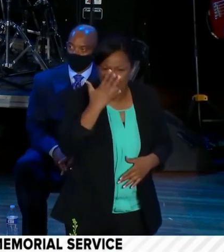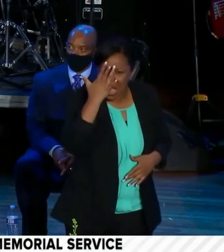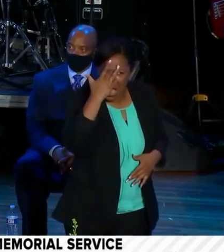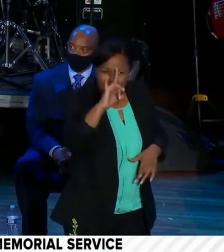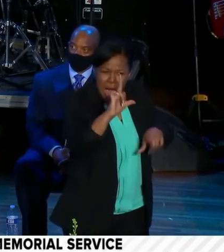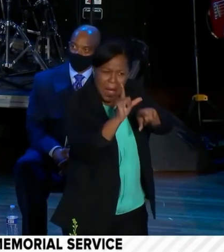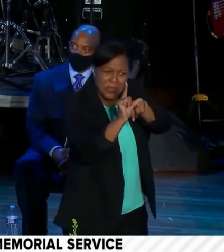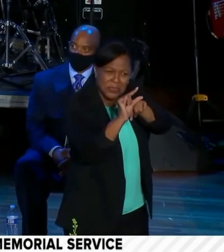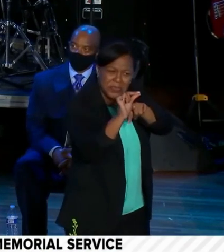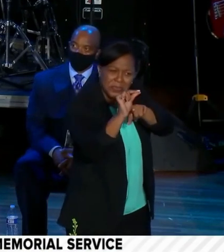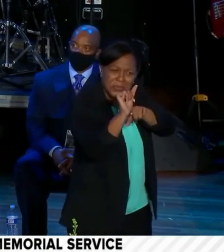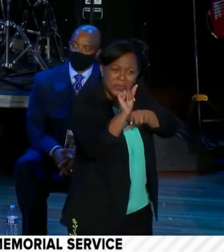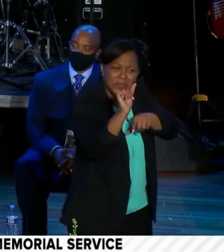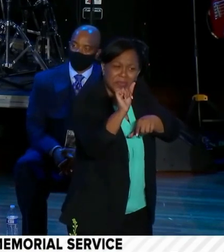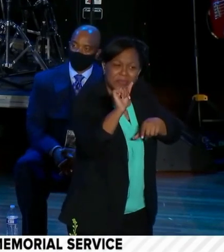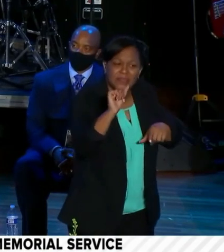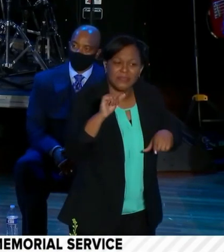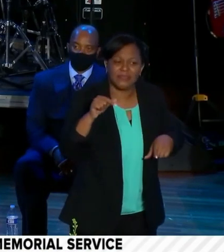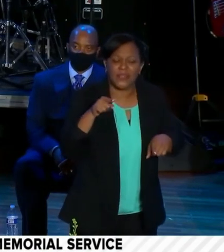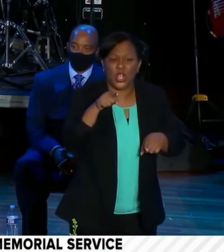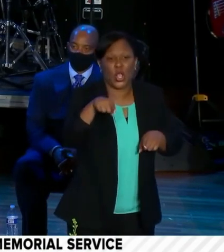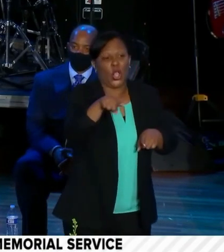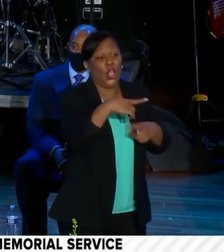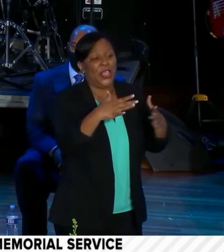men ni höll erat knä på vår nacke